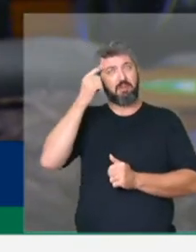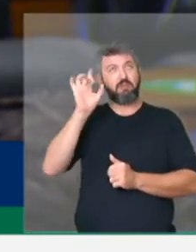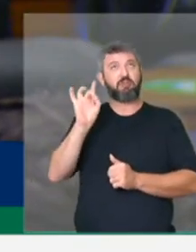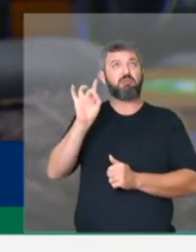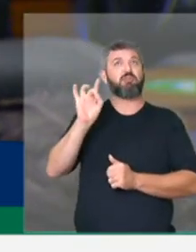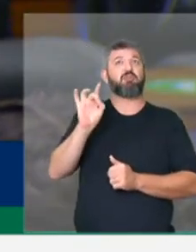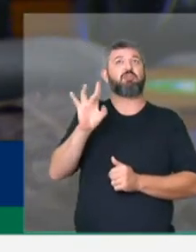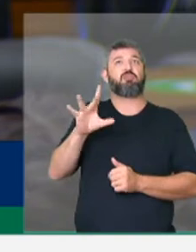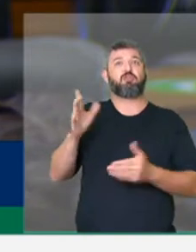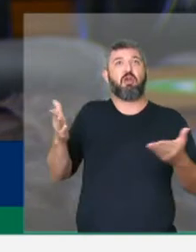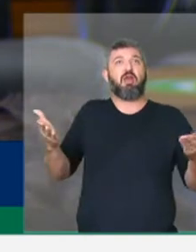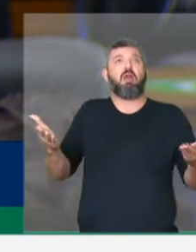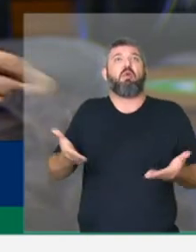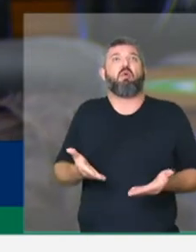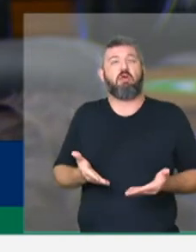GERAÇÃO DE EMPREGOS, SE